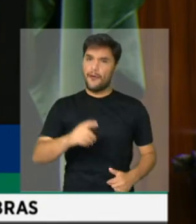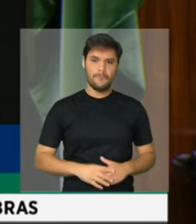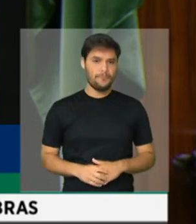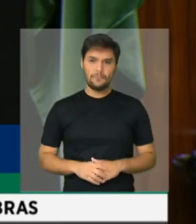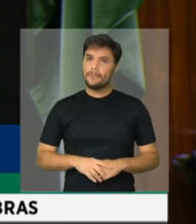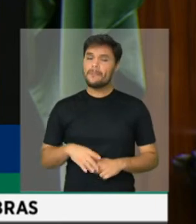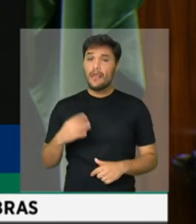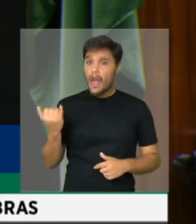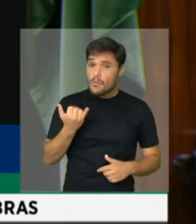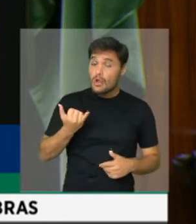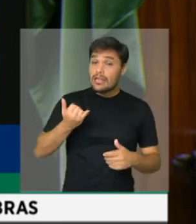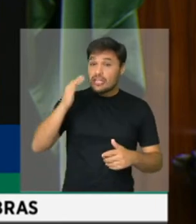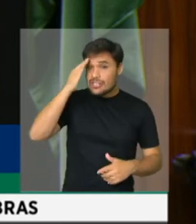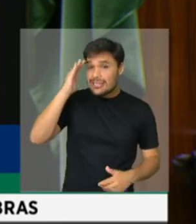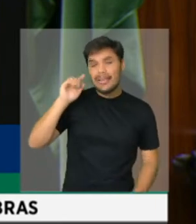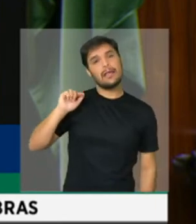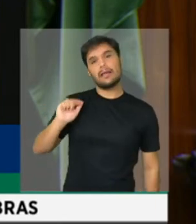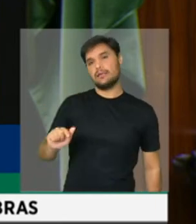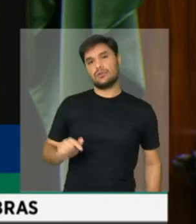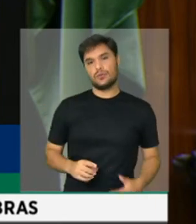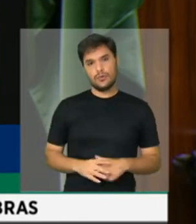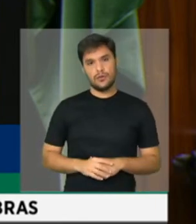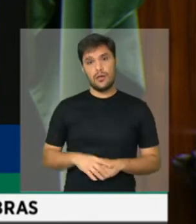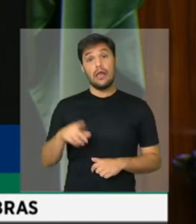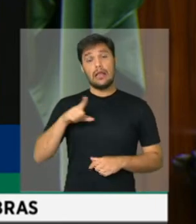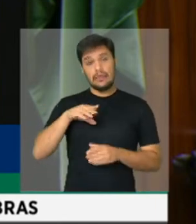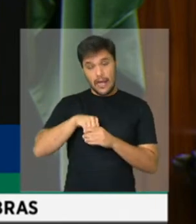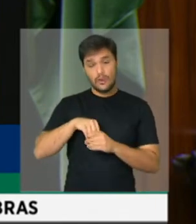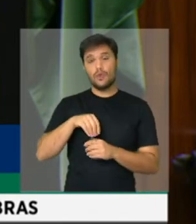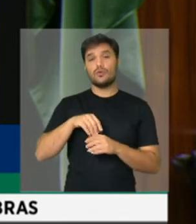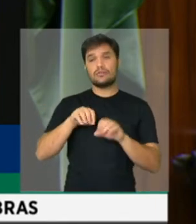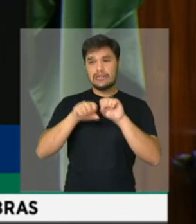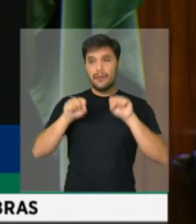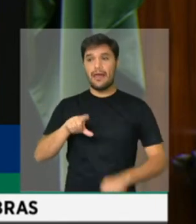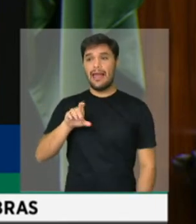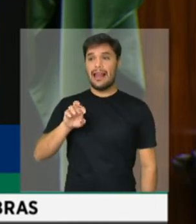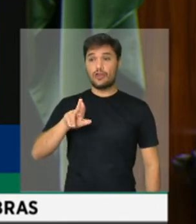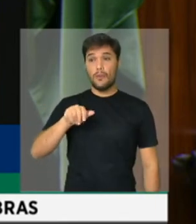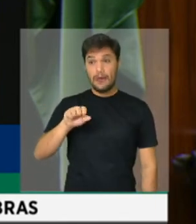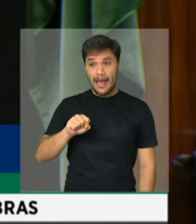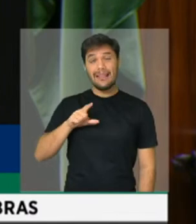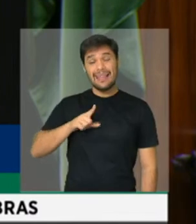PRIVATIZAÇÃO... DO SISTEMA ELETROBRAS... NÃO... NÃO FOI DEBATIDO COM O CONJUNTO... DA SOCIEDADE BRASILEIRA. . É